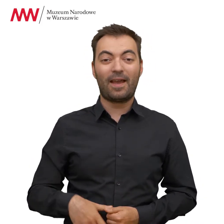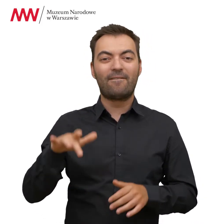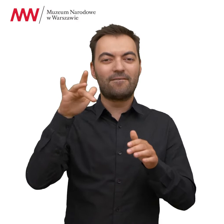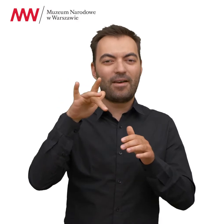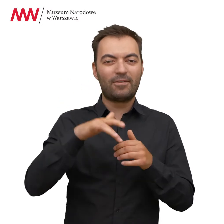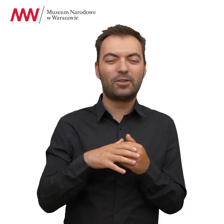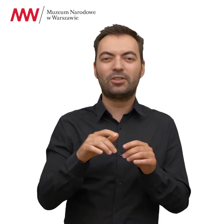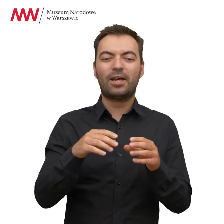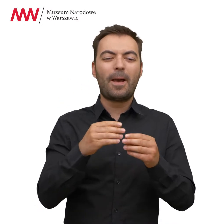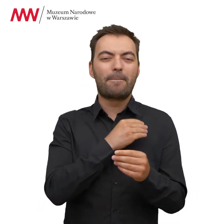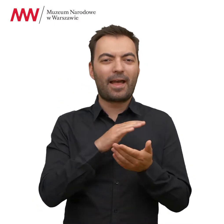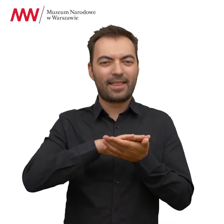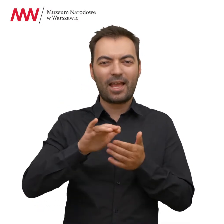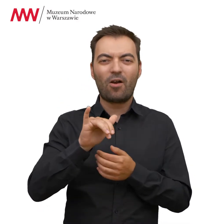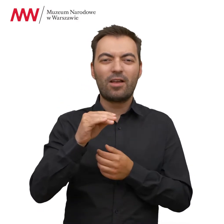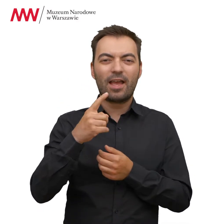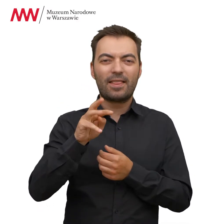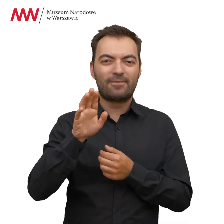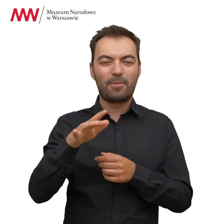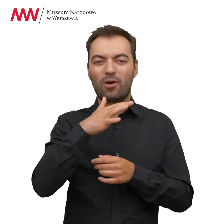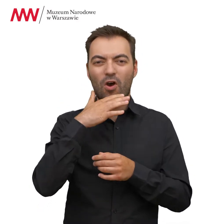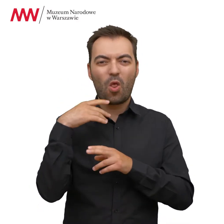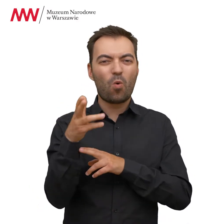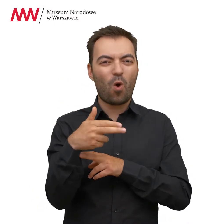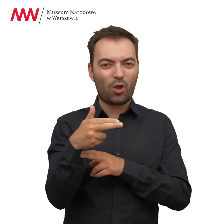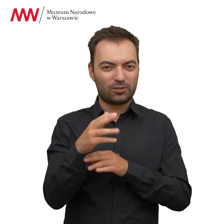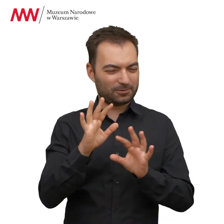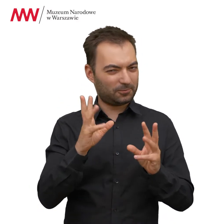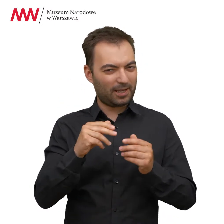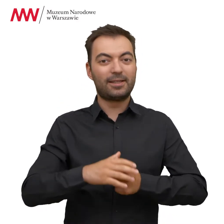Od wewnątrz jestem wyściełana łososiowym jedwabiem,